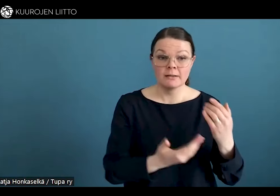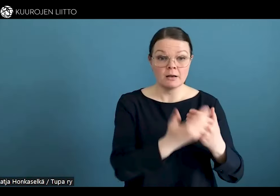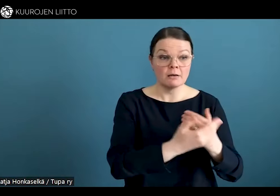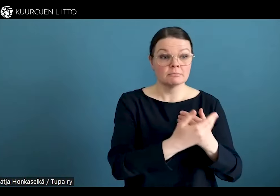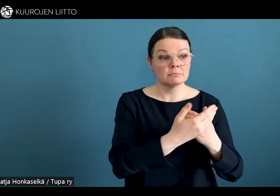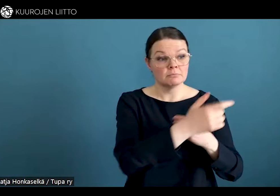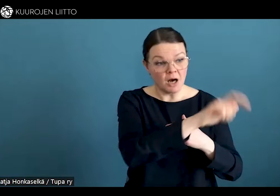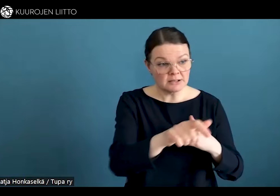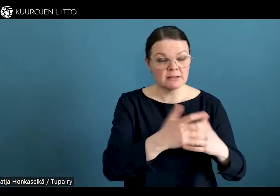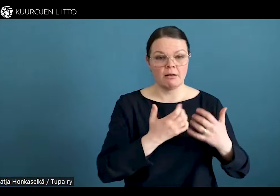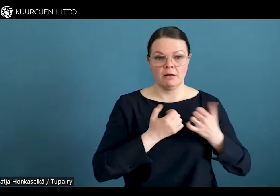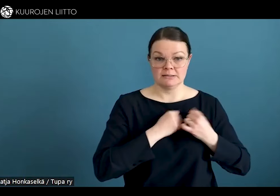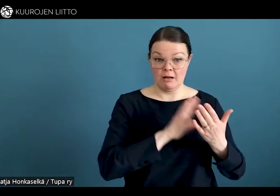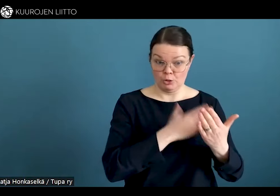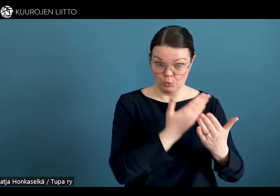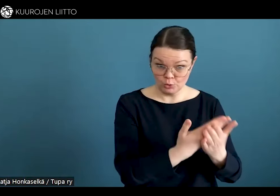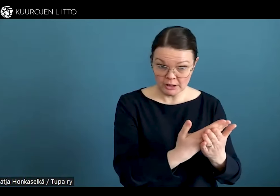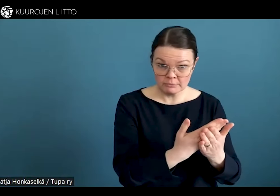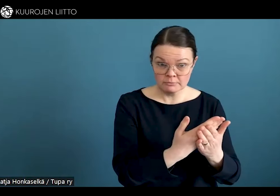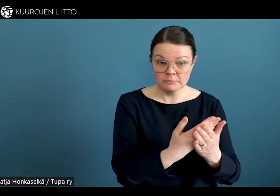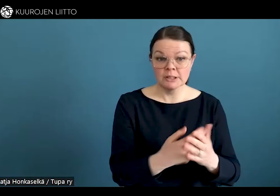ja että useimmiten asiakas saa tulkin tarvitessaan.